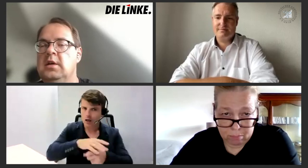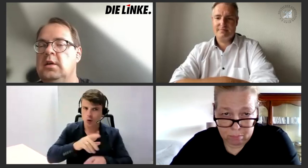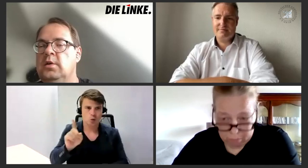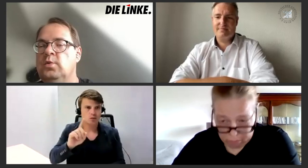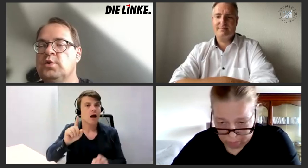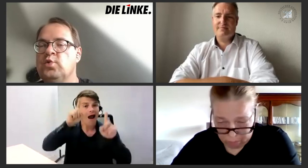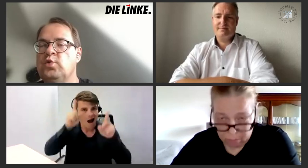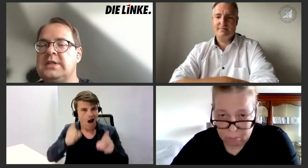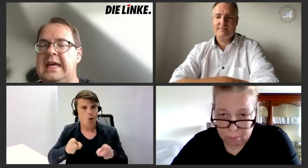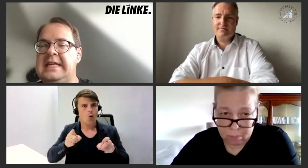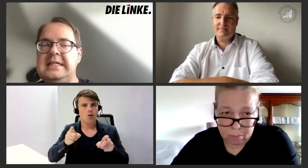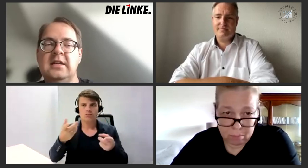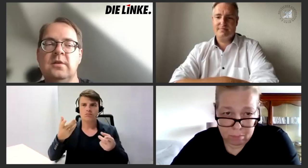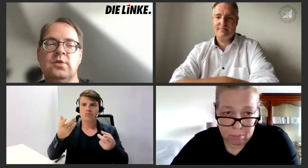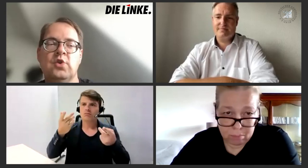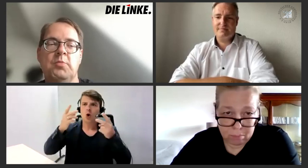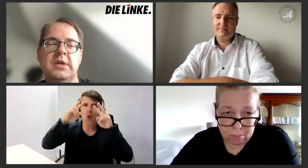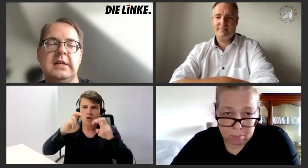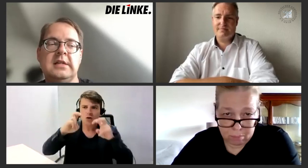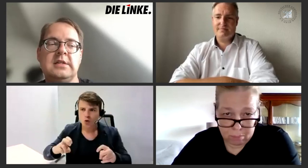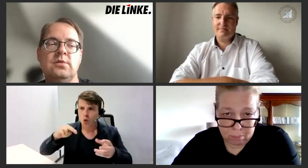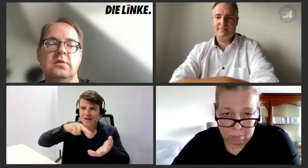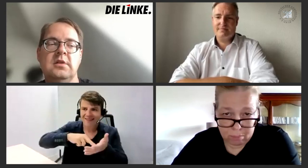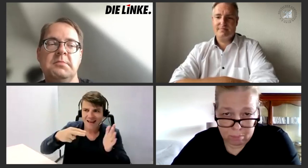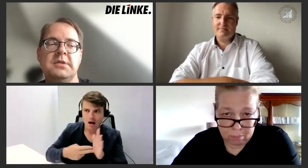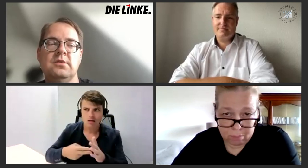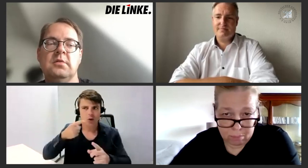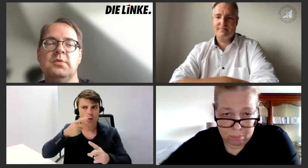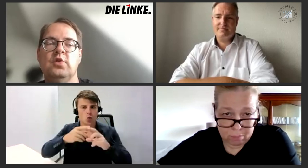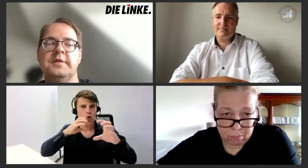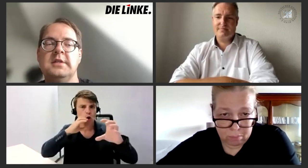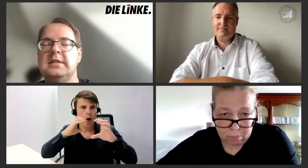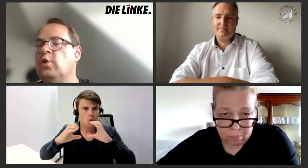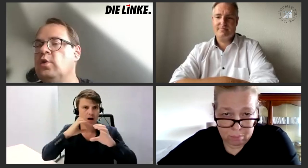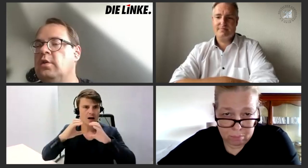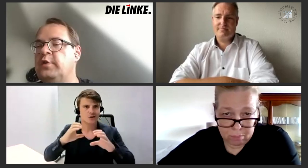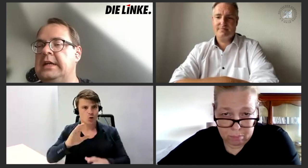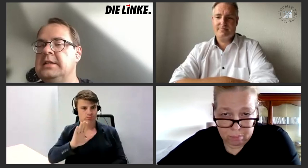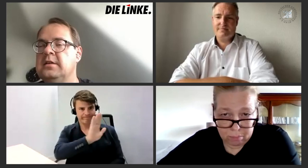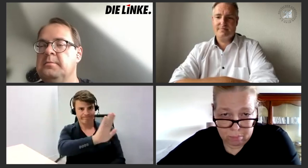beseitigen, sondern auch Untersuchungstechniken und Kommunikation den besonderen Bedürfnissen